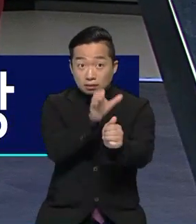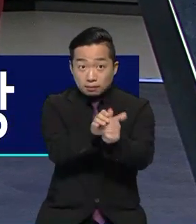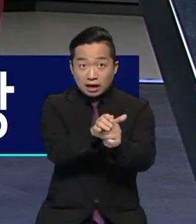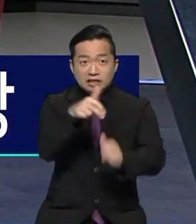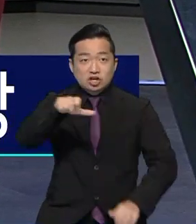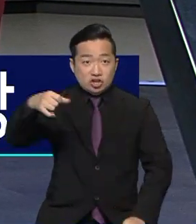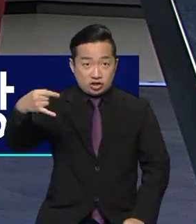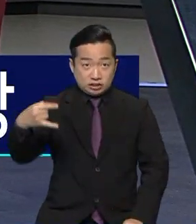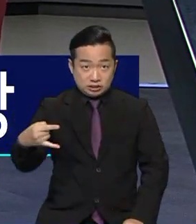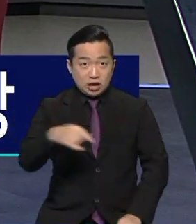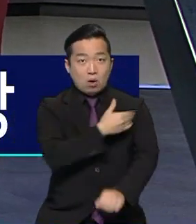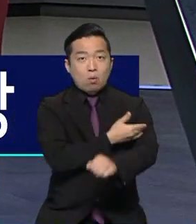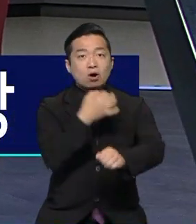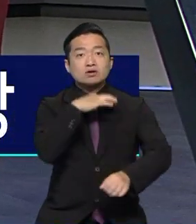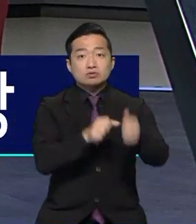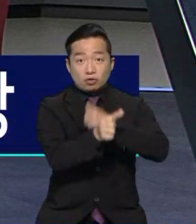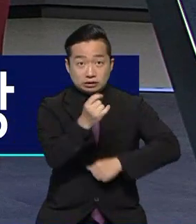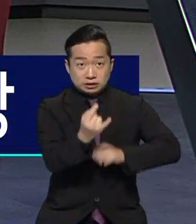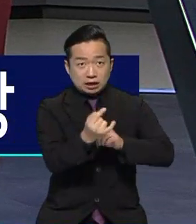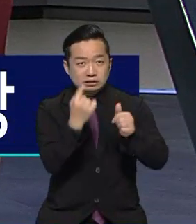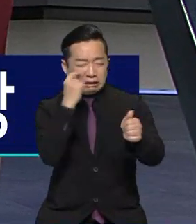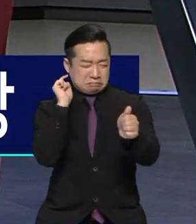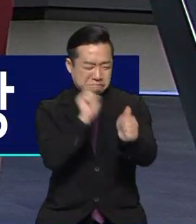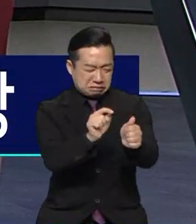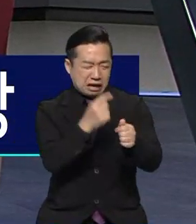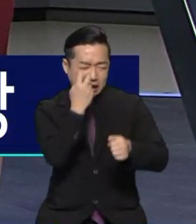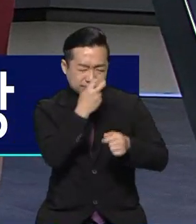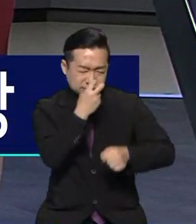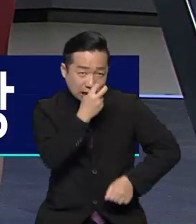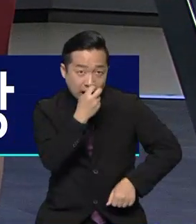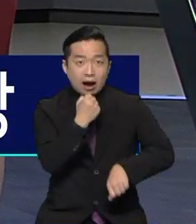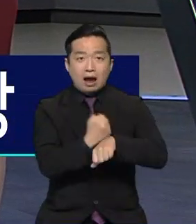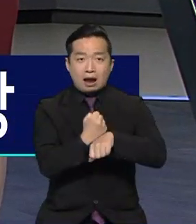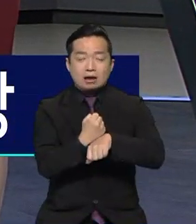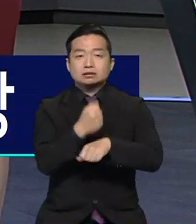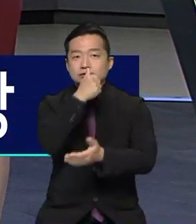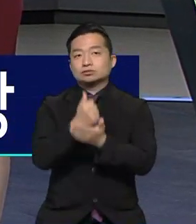감사를 벌인 혐의를 받고 있습니다. 공수처가 지난 10월부터 5번이나